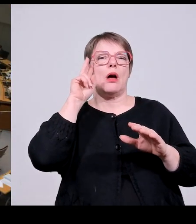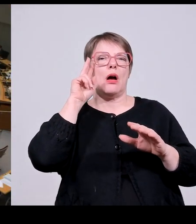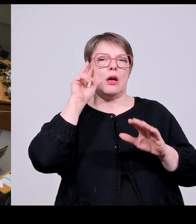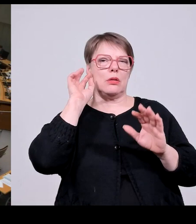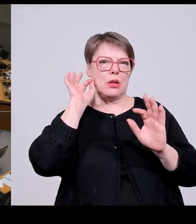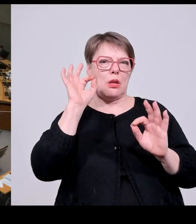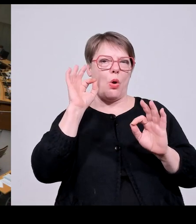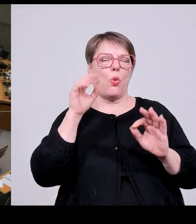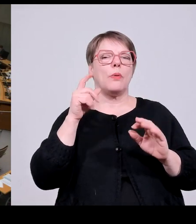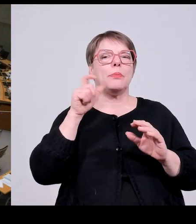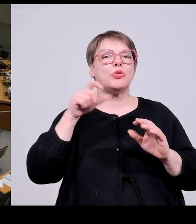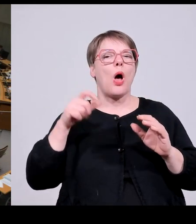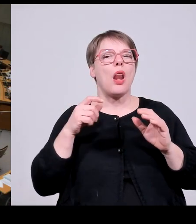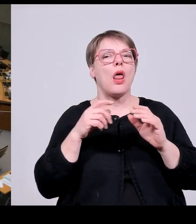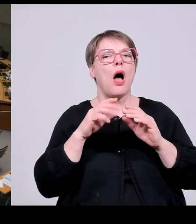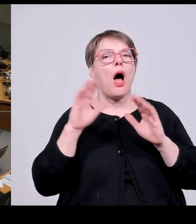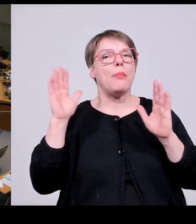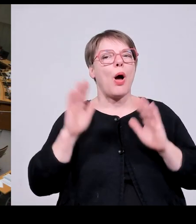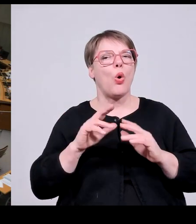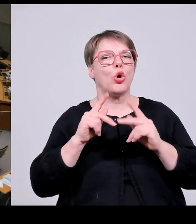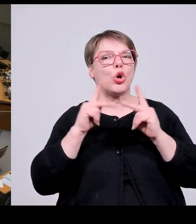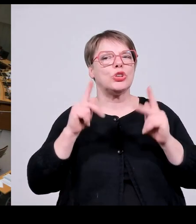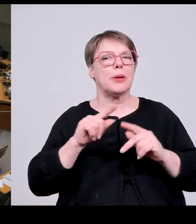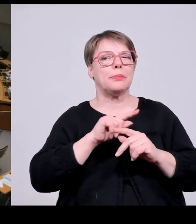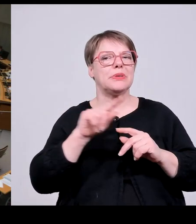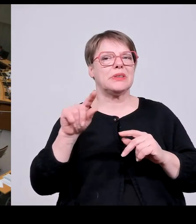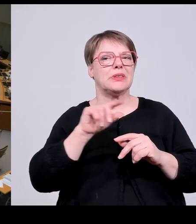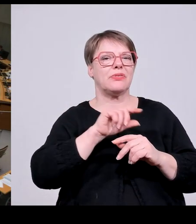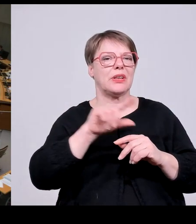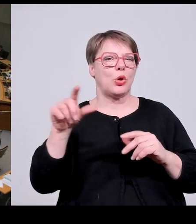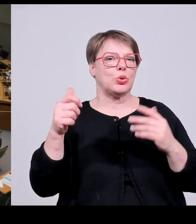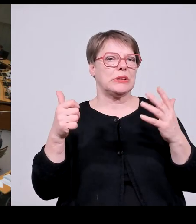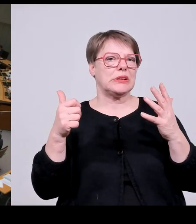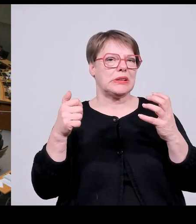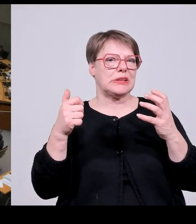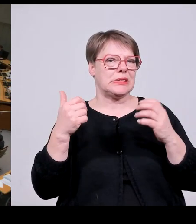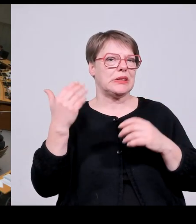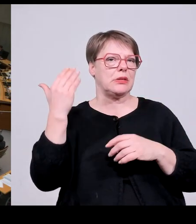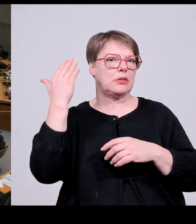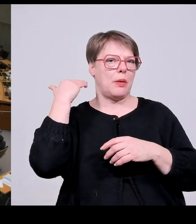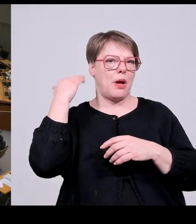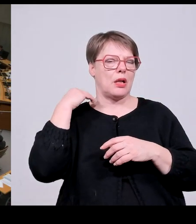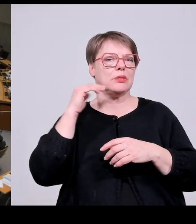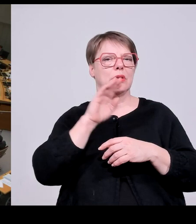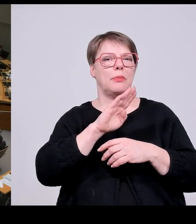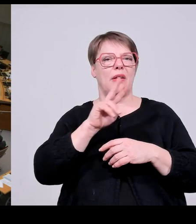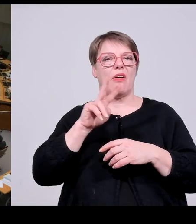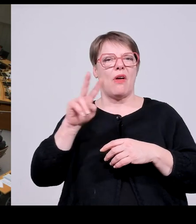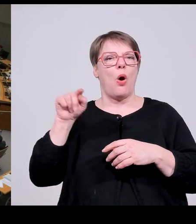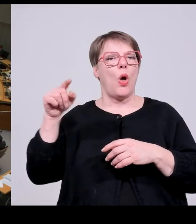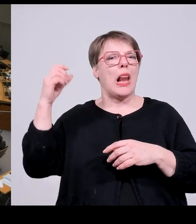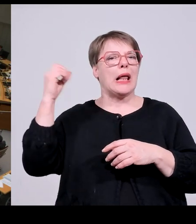Vielen Dank. Weitere Wortmeldungen liegen nicht vor. Vorgeschlagen wird Überweisung des Antrags an den Hauptausschuss.